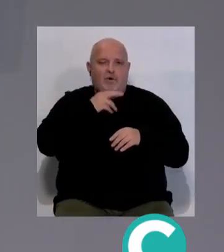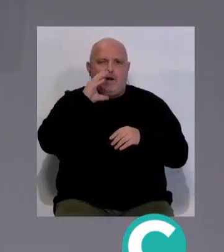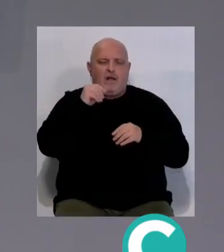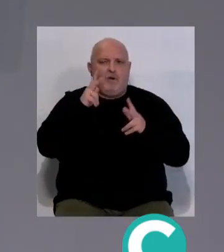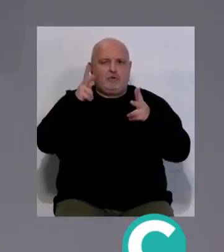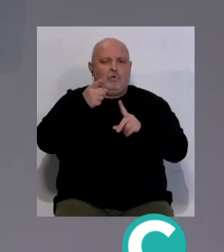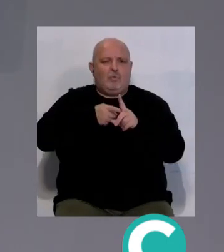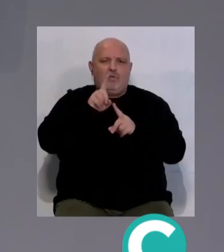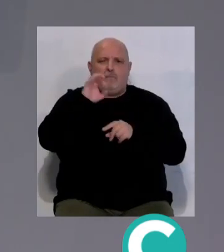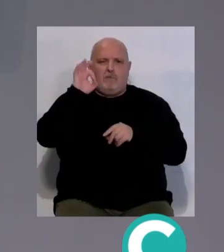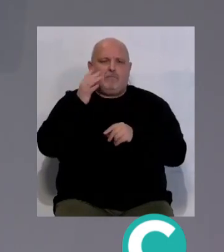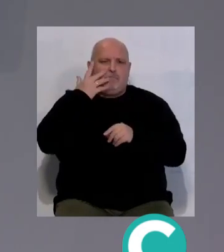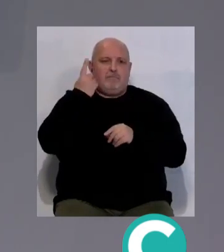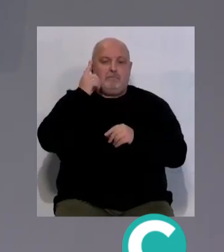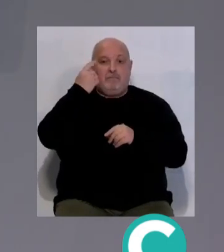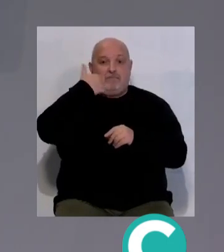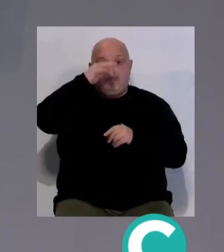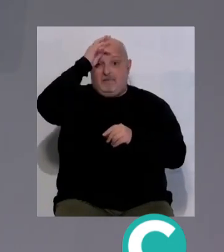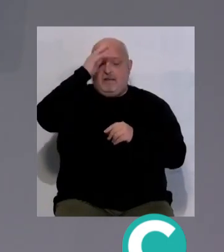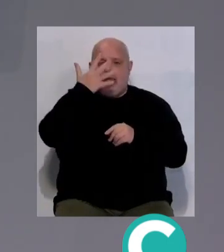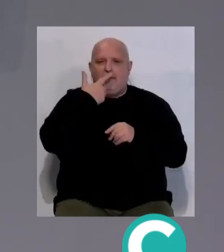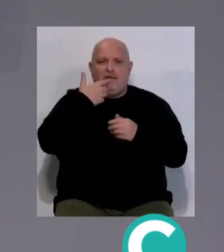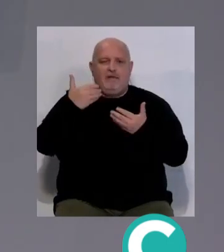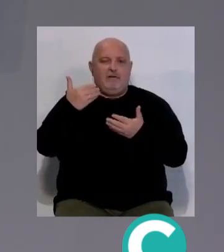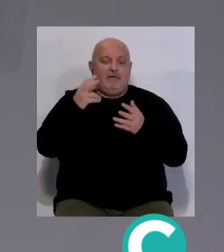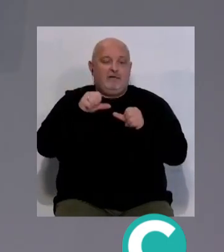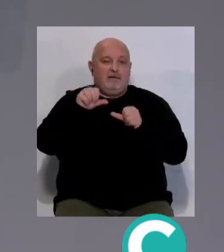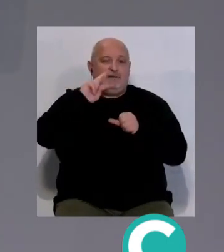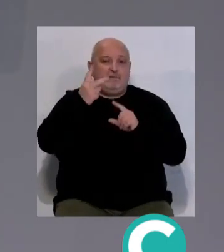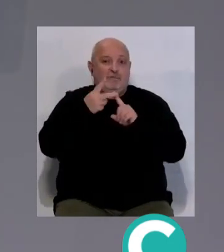100% en el primer fin de semana de carnaval las previsiones para el segundo fin de semana